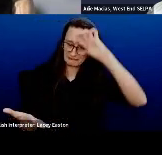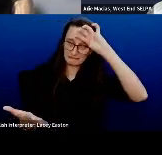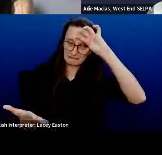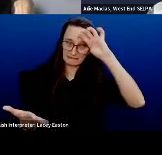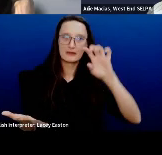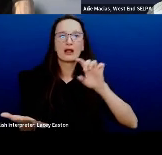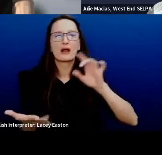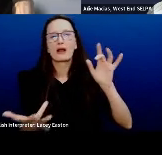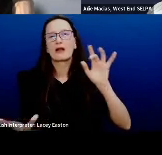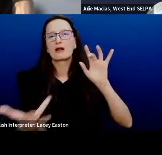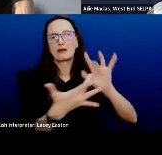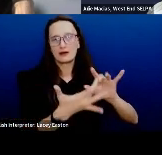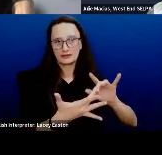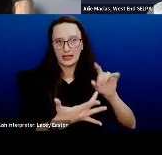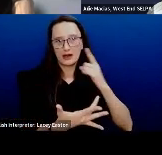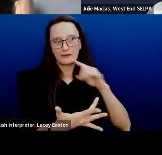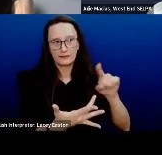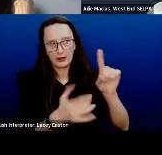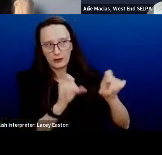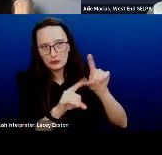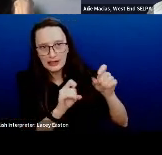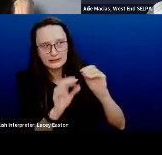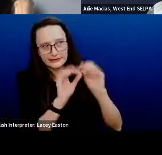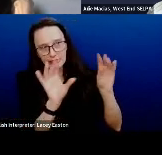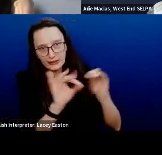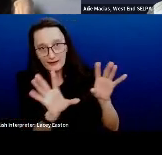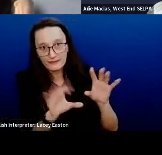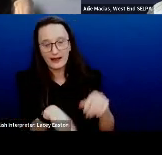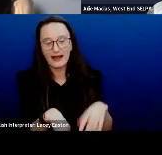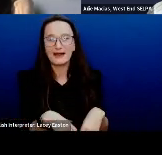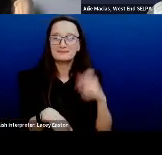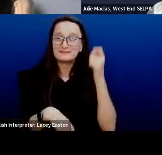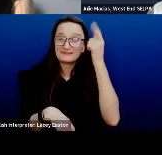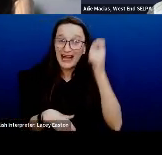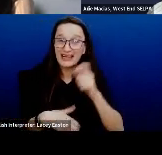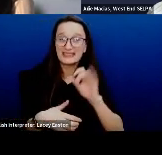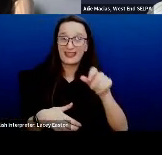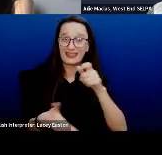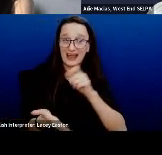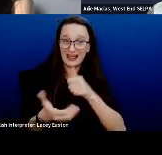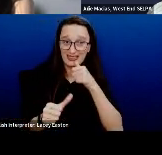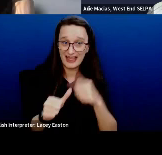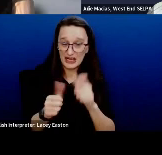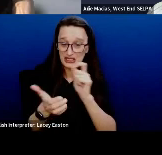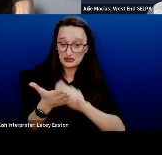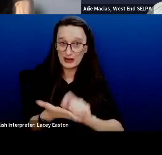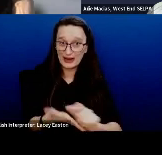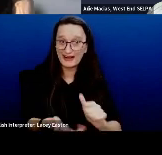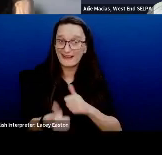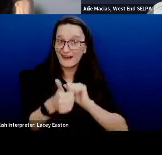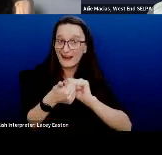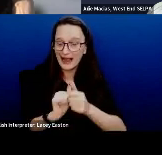para seguir el código educativo, por lo que sé que a veces los padres se sienten abrumados por esto y